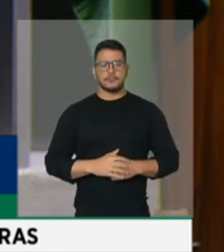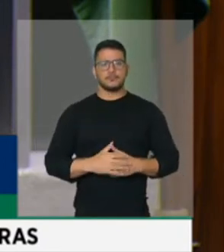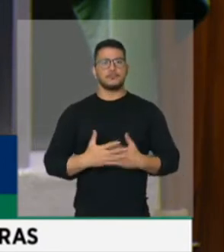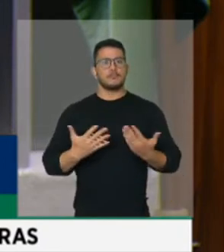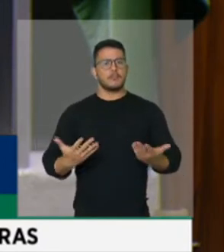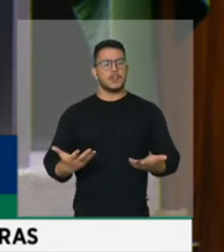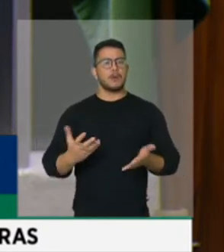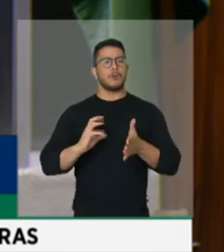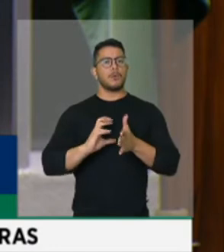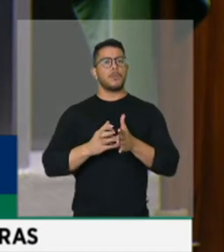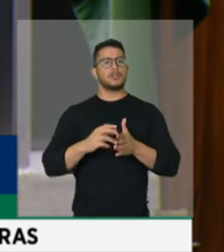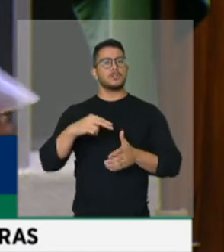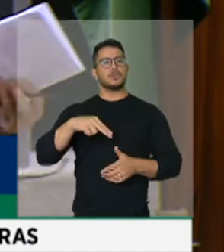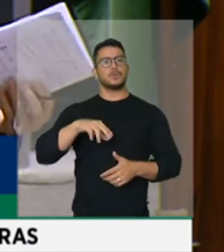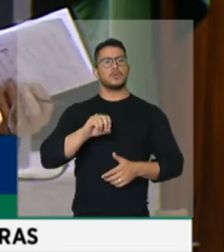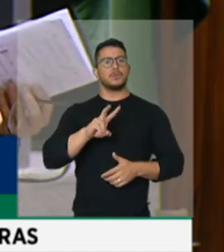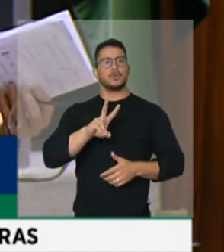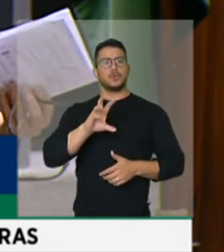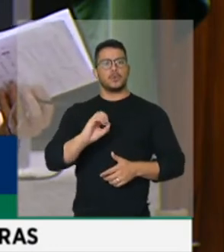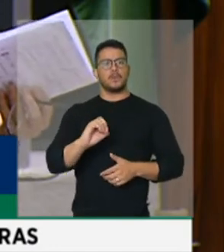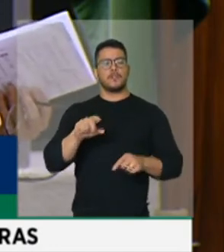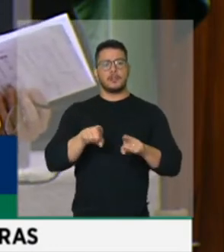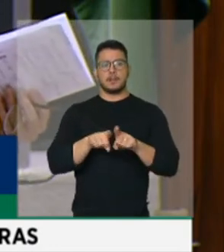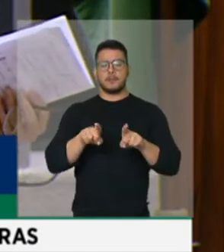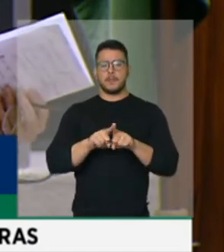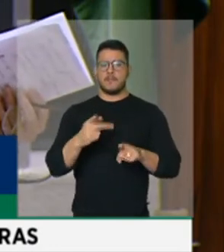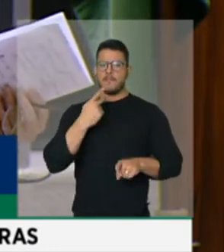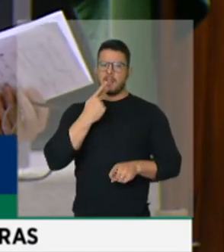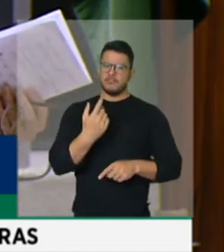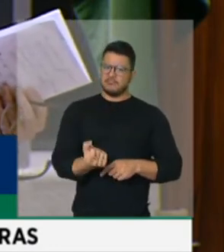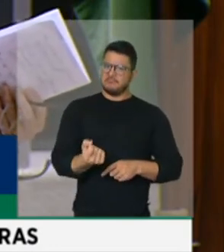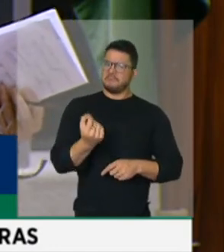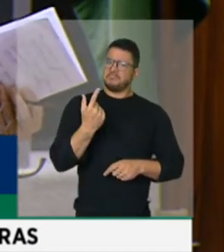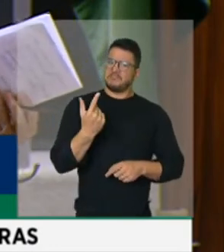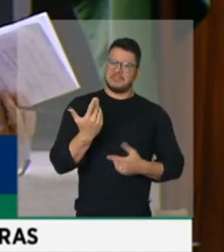PRIMEIRA INVERDADE. NÃO É O ÚNICO PARTIDO NÃO SENHOR, NÃO É O NOVO, NÓS TAMBÉM TEMOS ESSA CORAGEM. E ATO